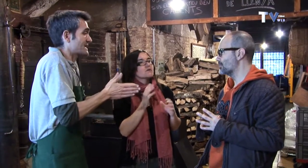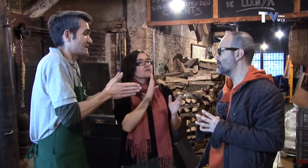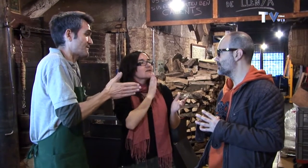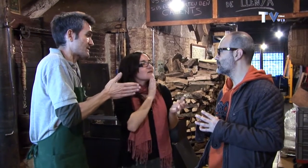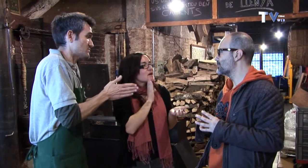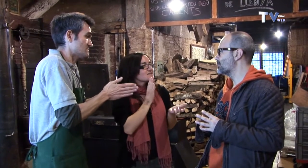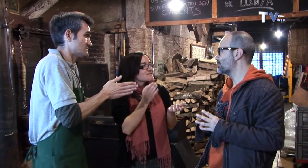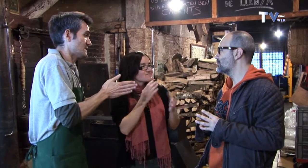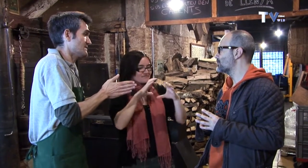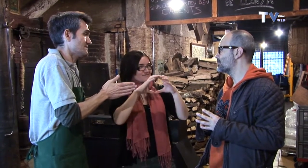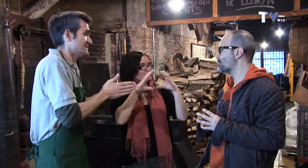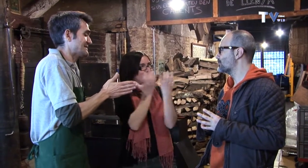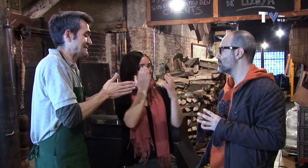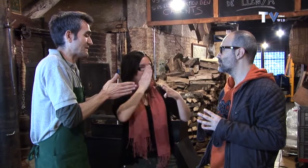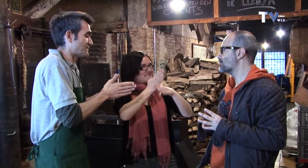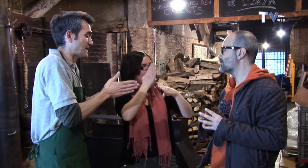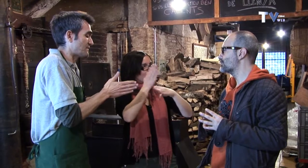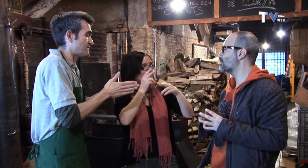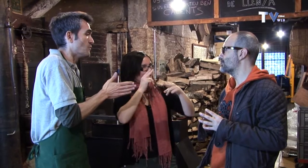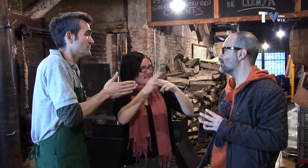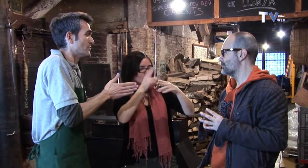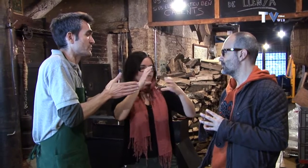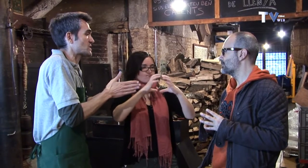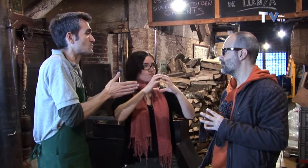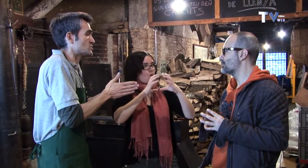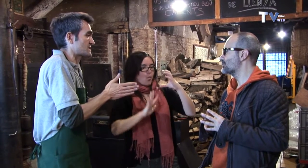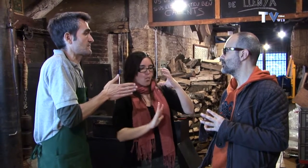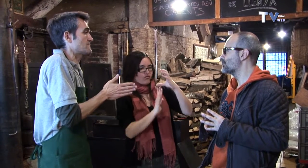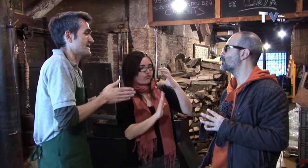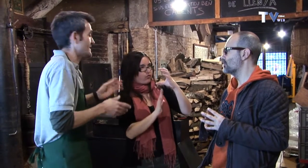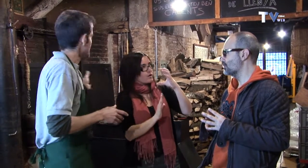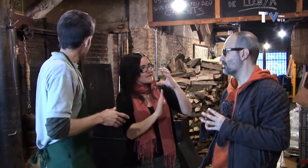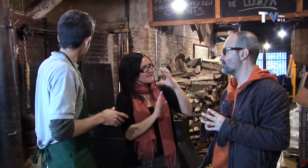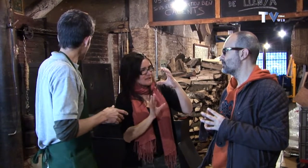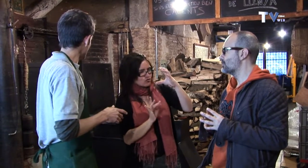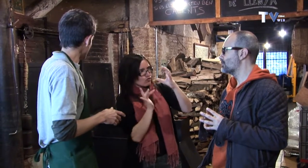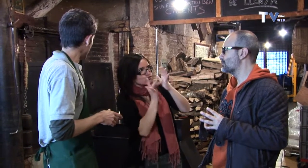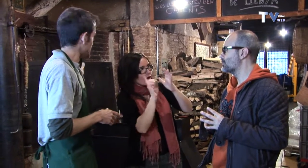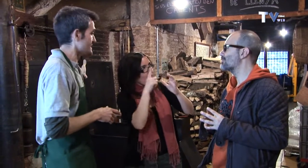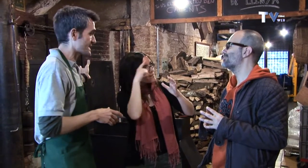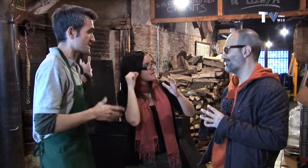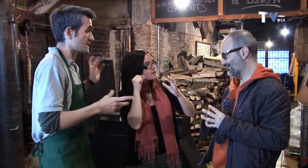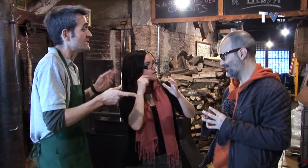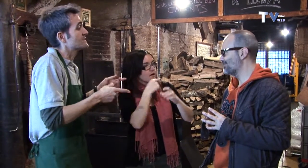es mejor sistema que el de aire. ¿Pero qué pasa? pues que el fuego solo toca la esfera,